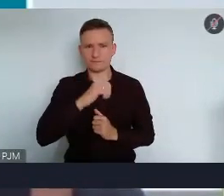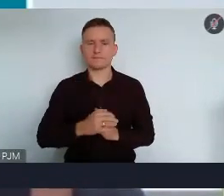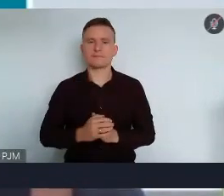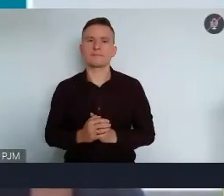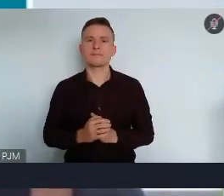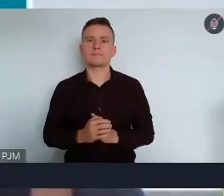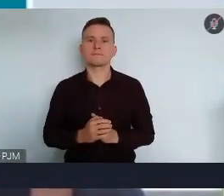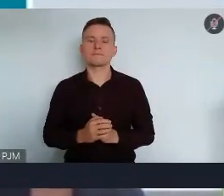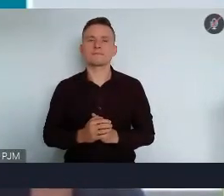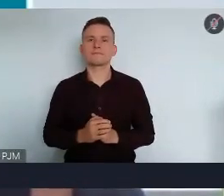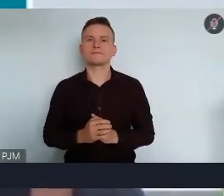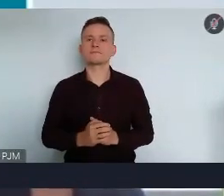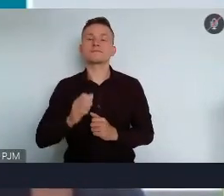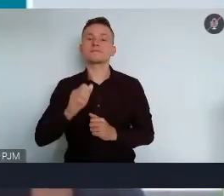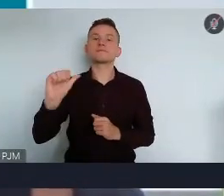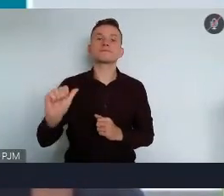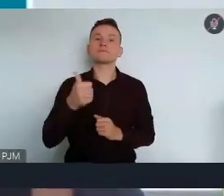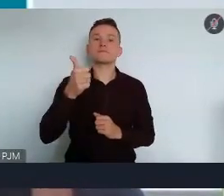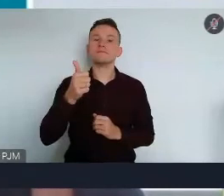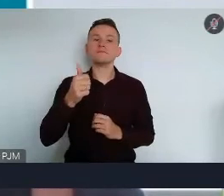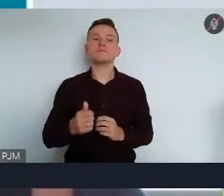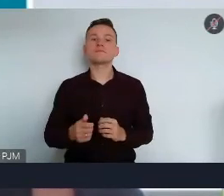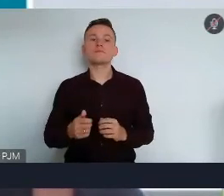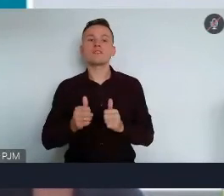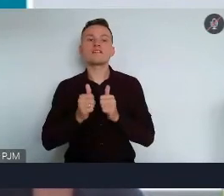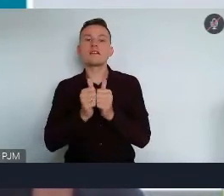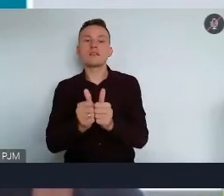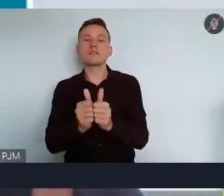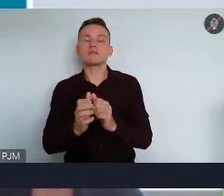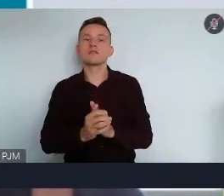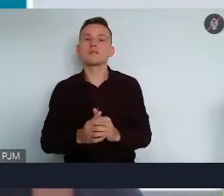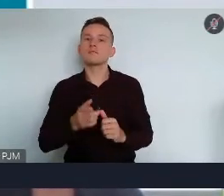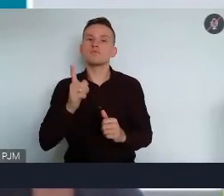będzie wypracowanie Climate City Contract. Czyli kontraktu klimatycznego,